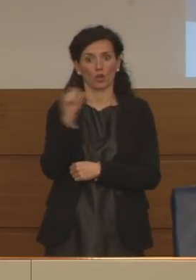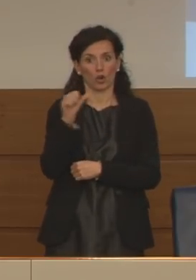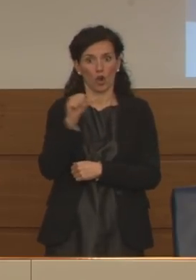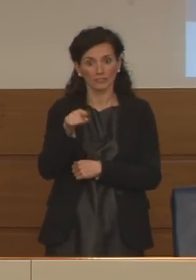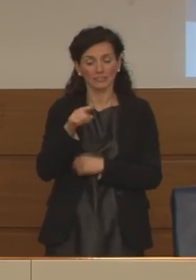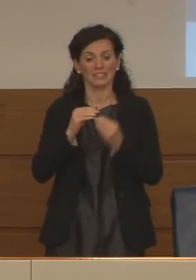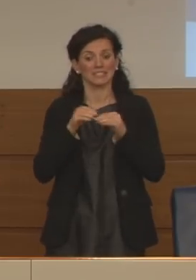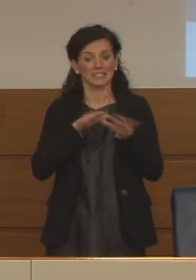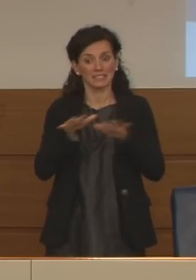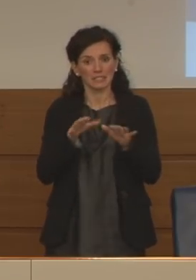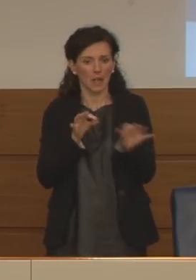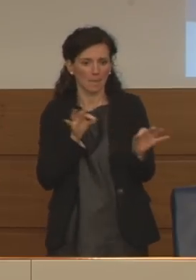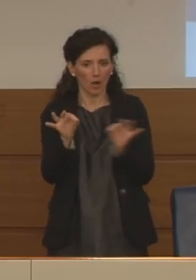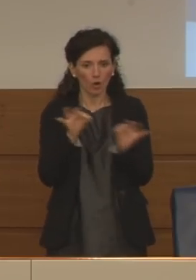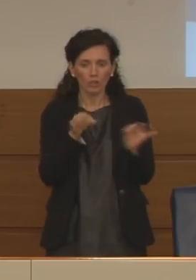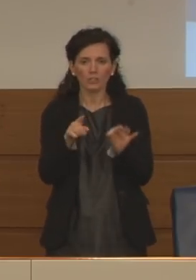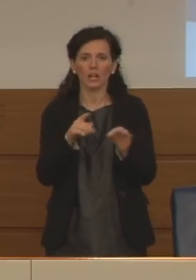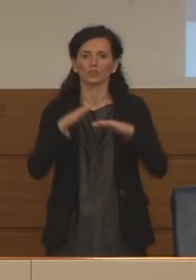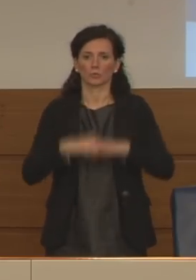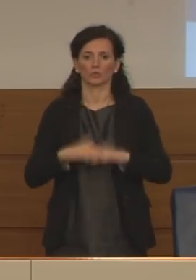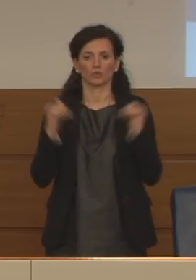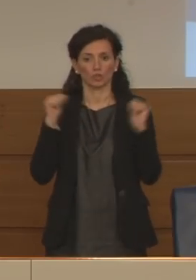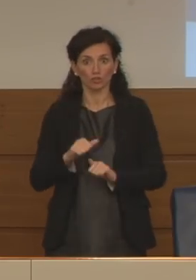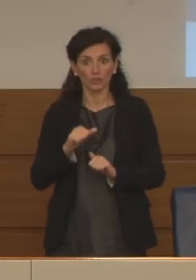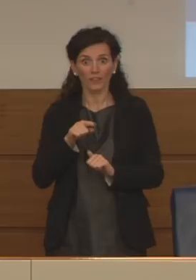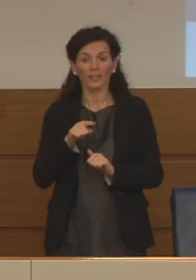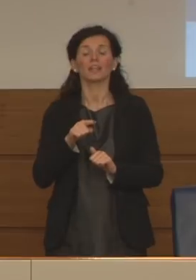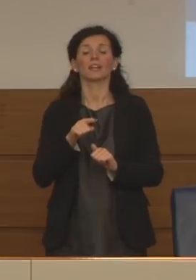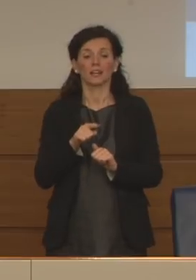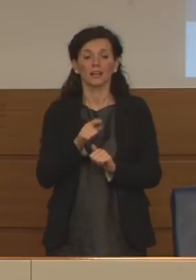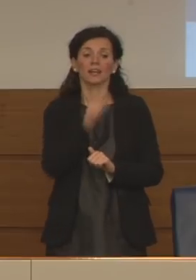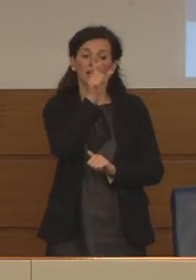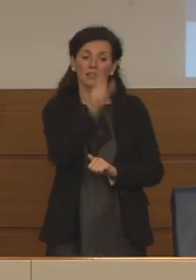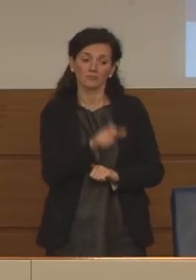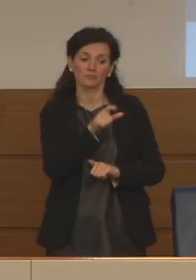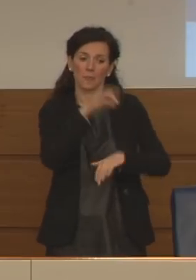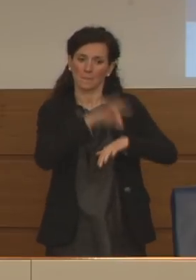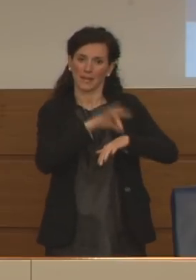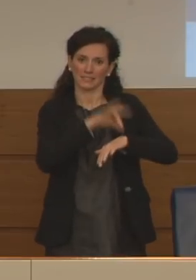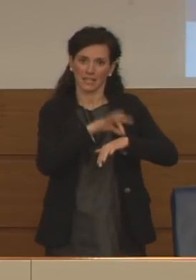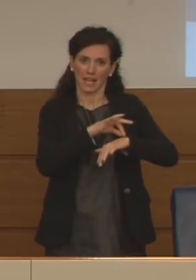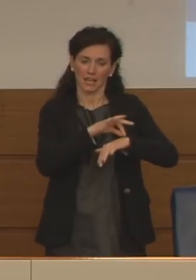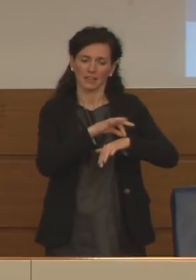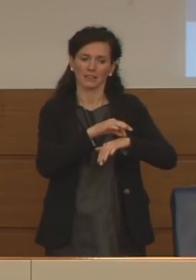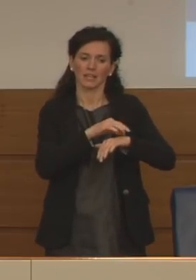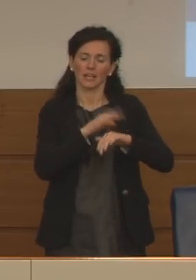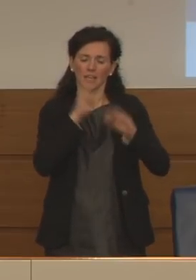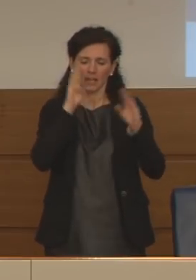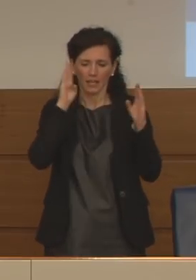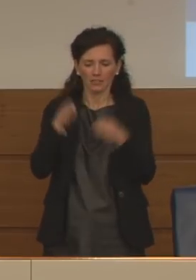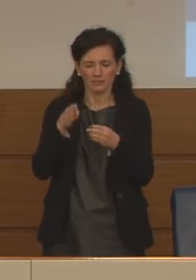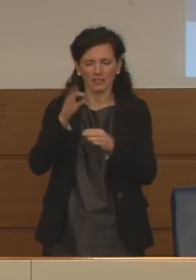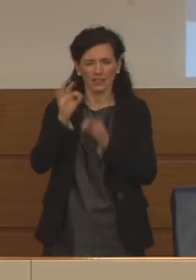Civile e consente di portare in terapia intensiva in tempo reale, dalle aree